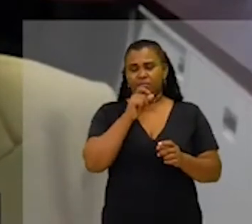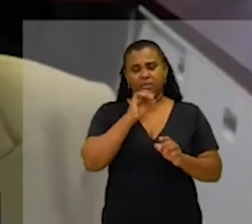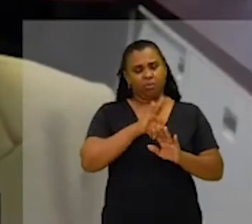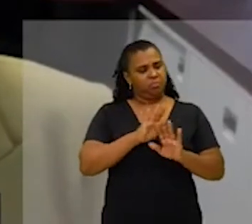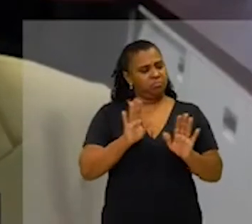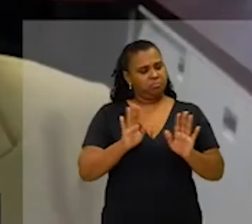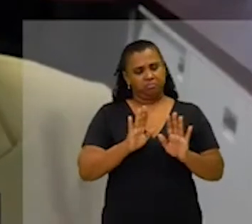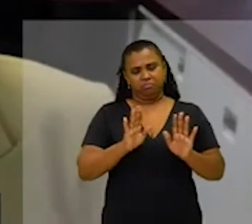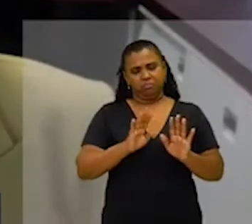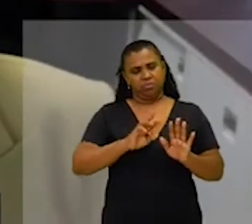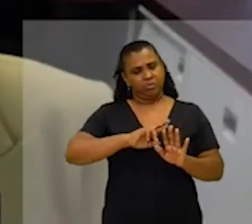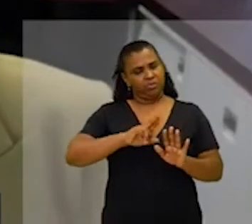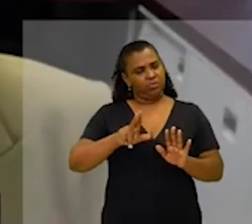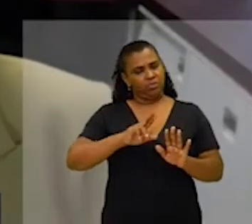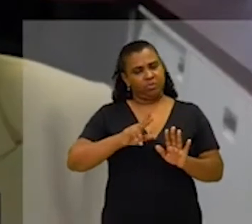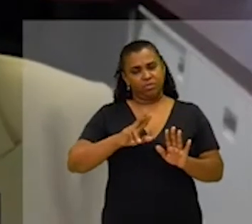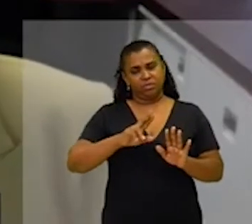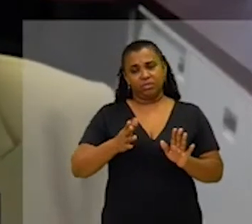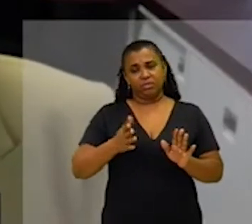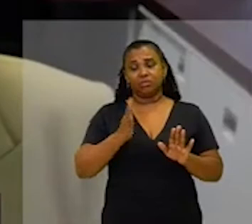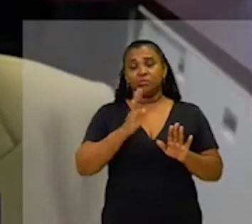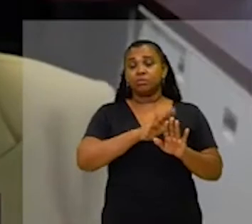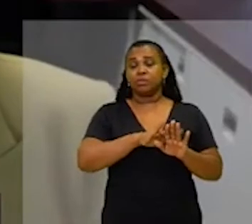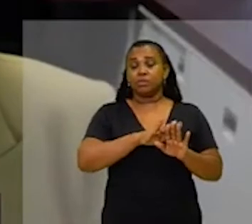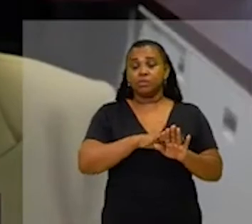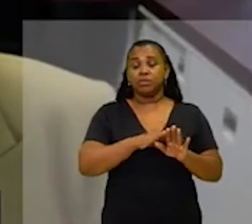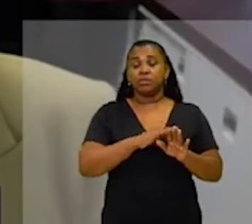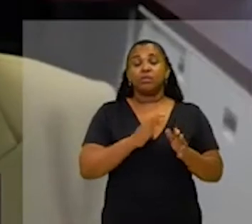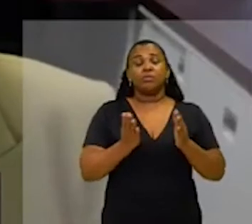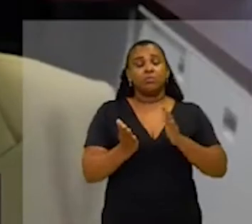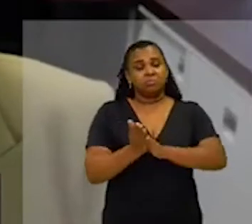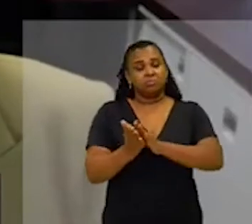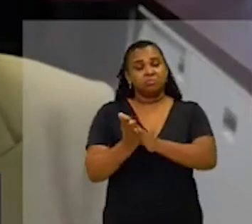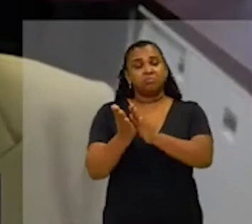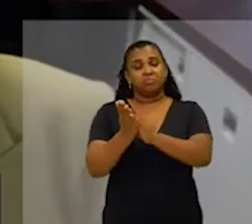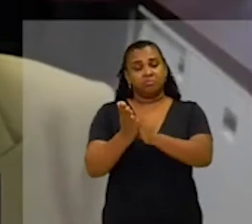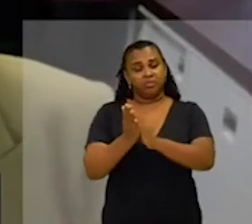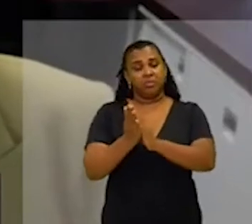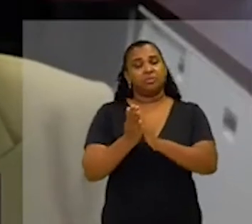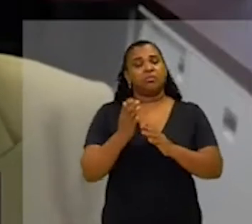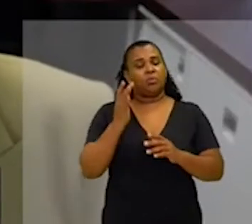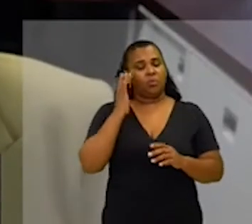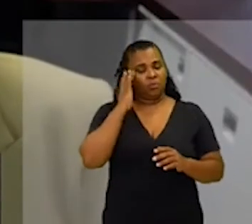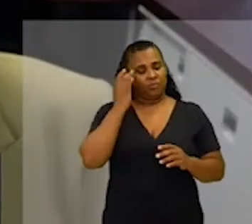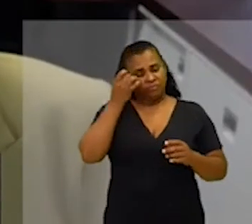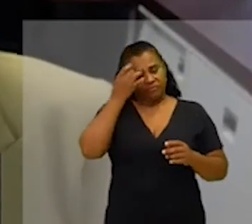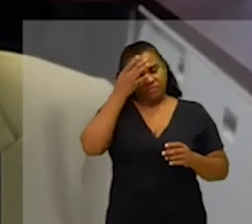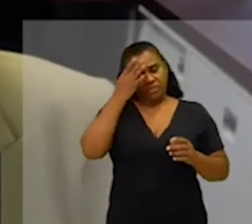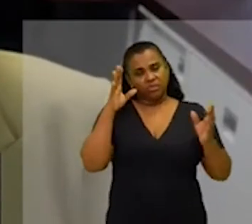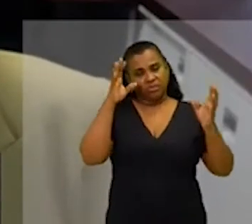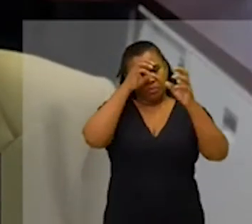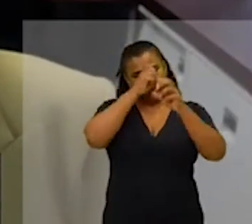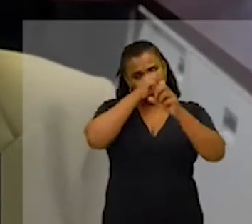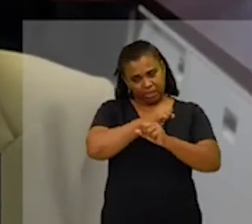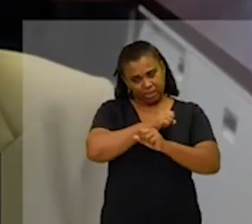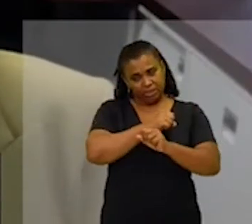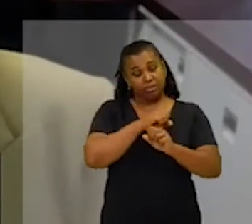a interface pública é extremamente elogiável é expectativa é de fácil compreensão talvez é o